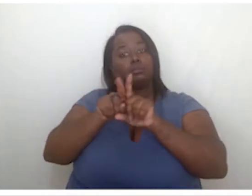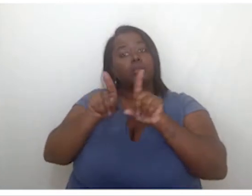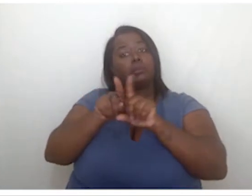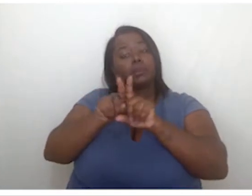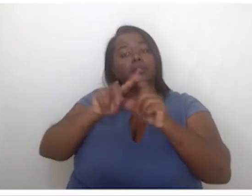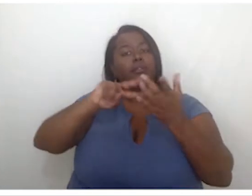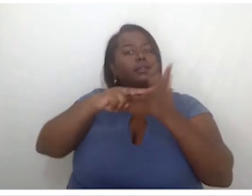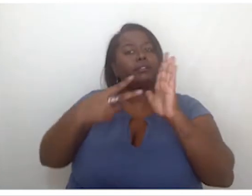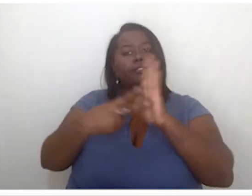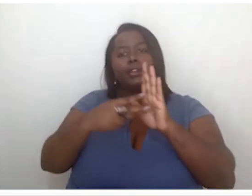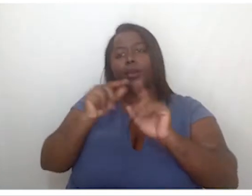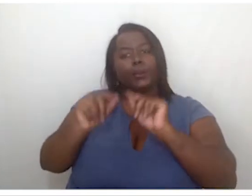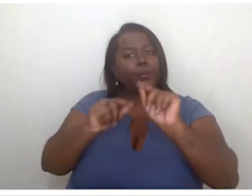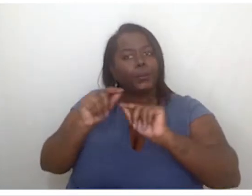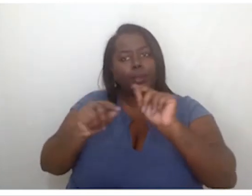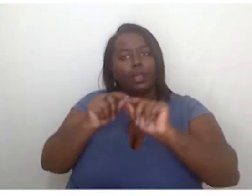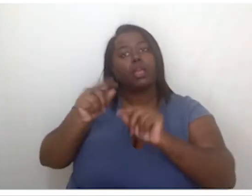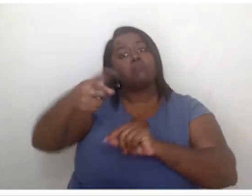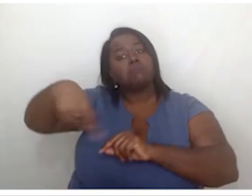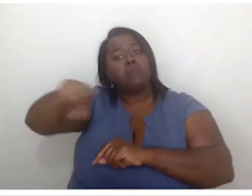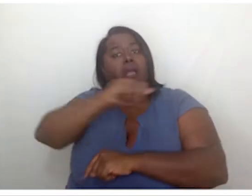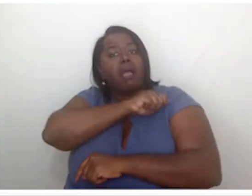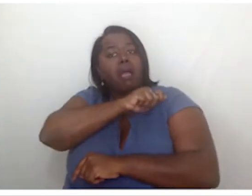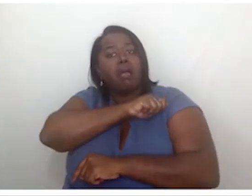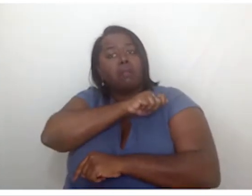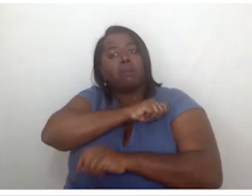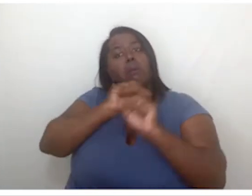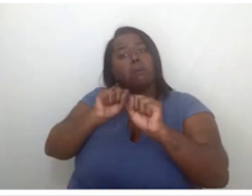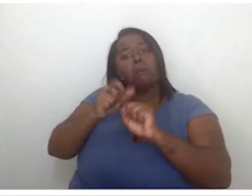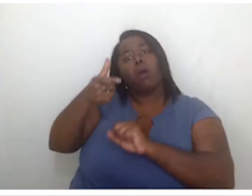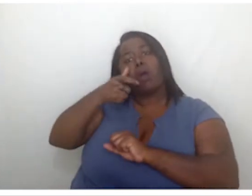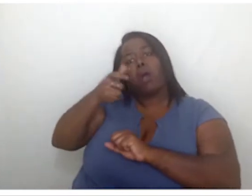en las que los estudiantes aprenden observando las prácticas de enseñanza de sus pares,